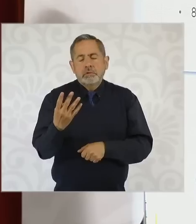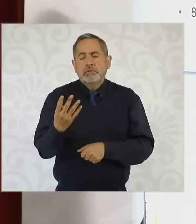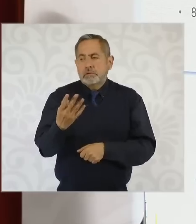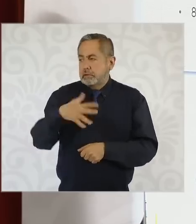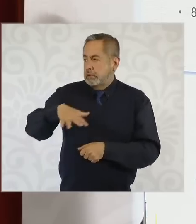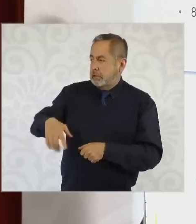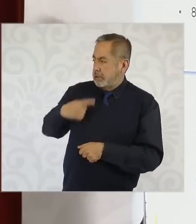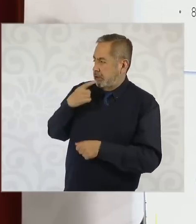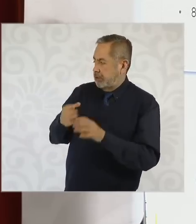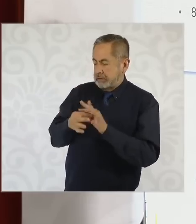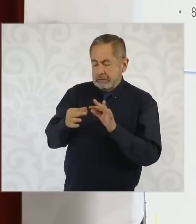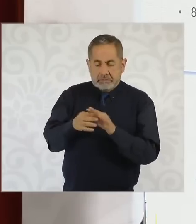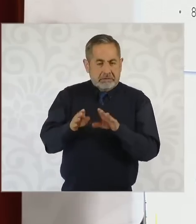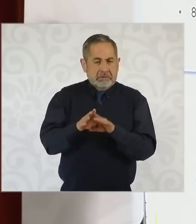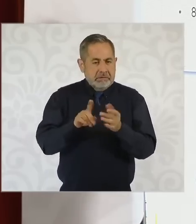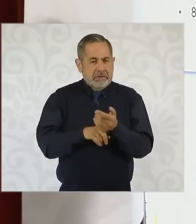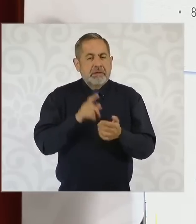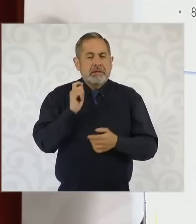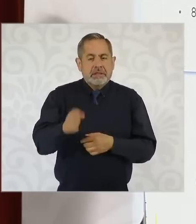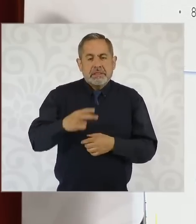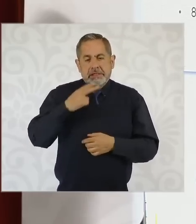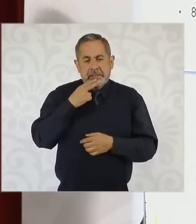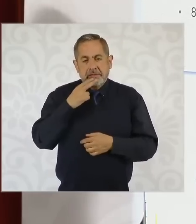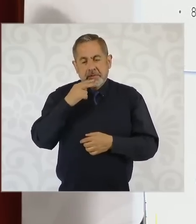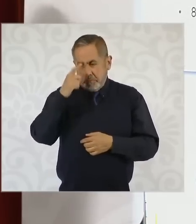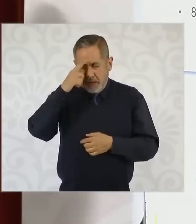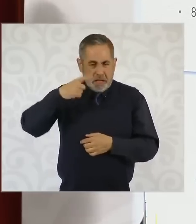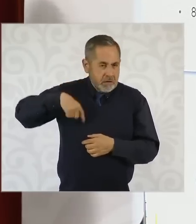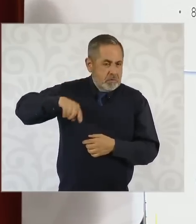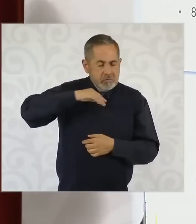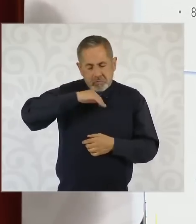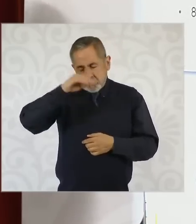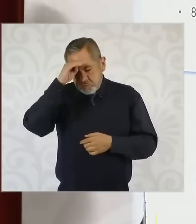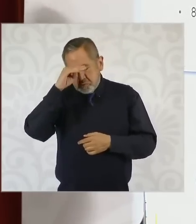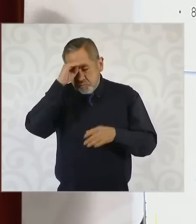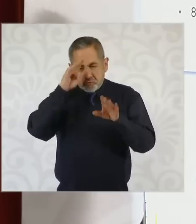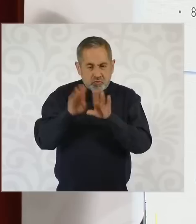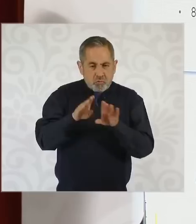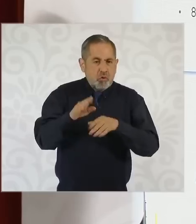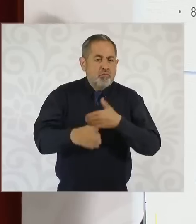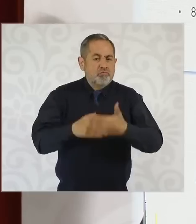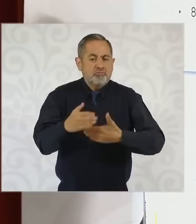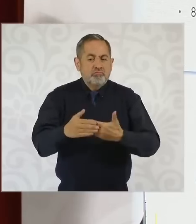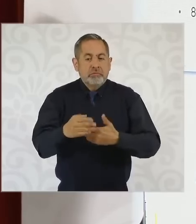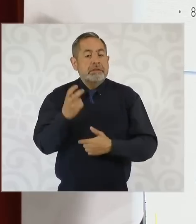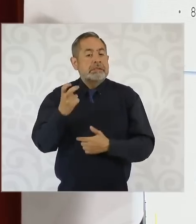momento que es parte de esta conexión y de esta visión de movimiento esto le ayuda a la carretera